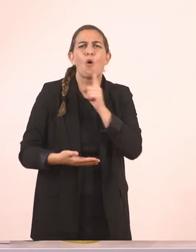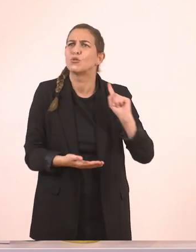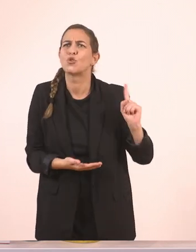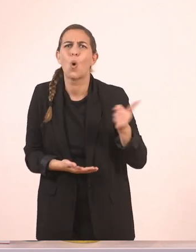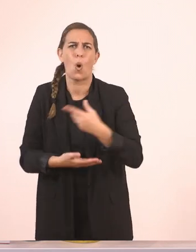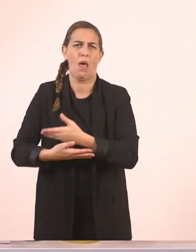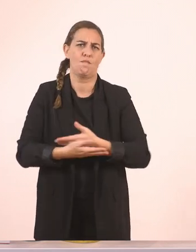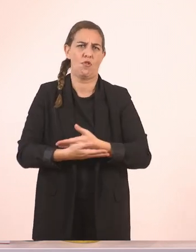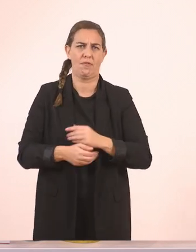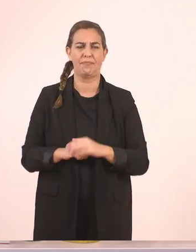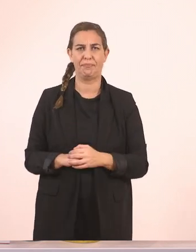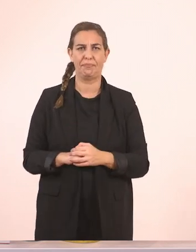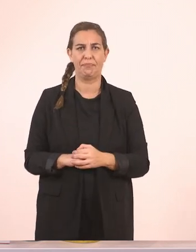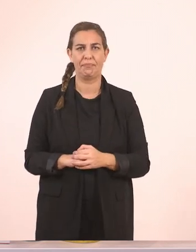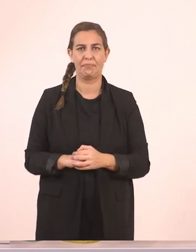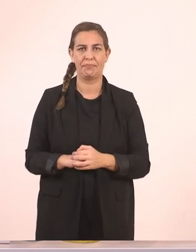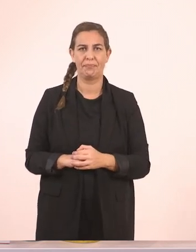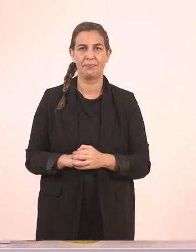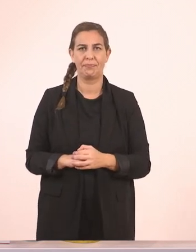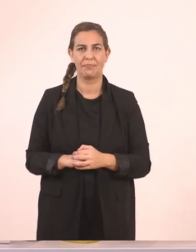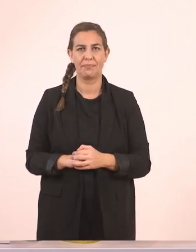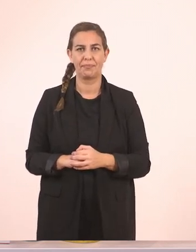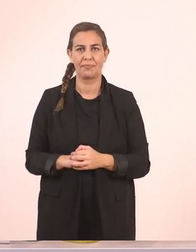Πάμε λοιπόν τώρα, παιδιά,